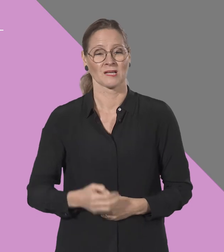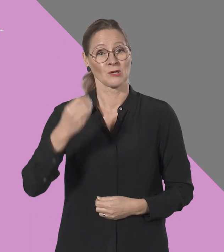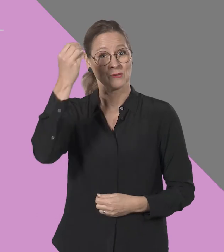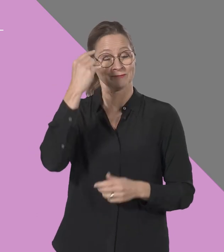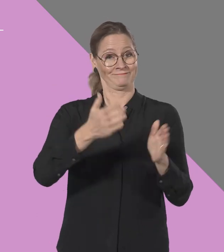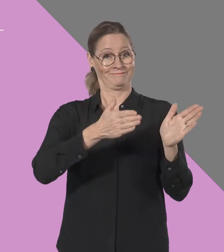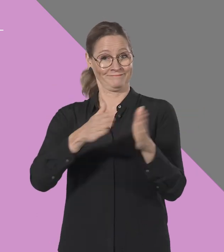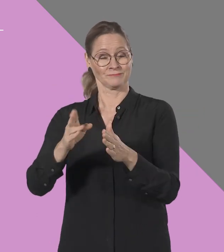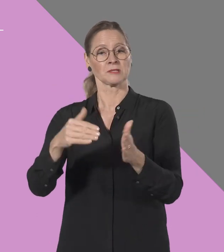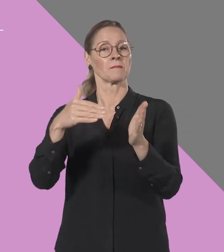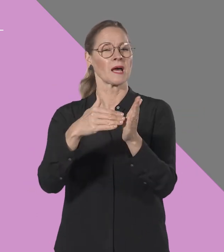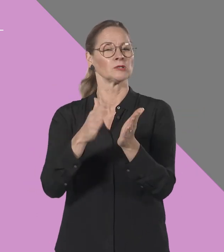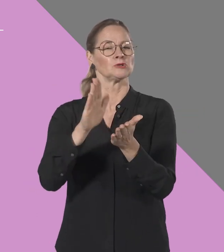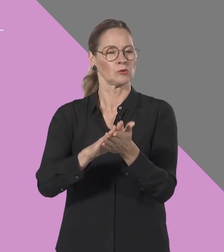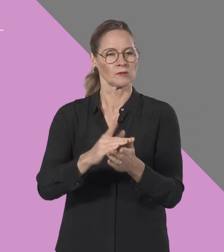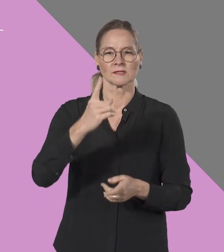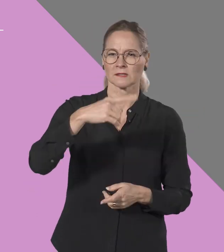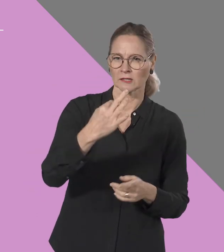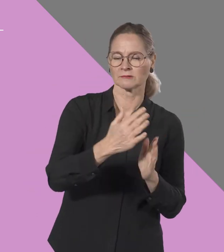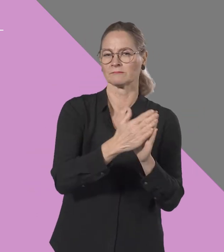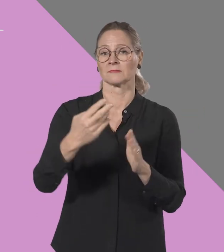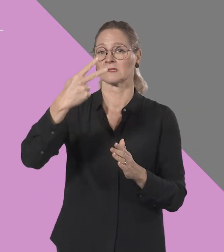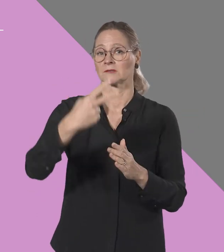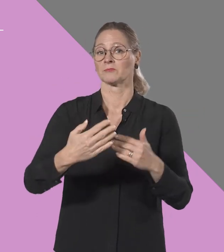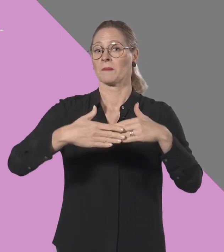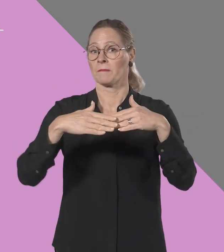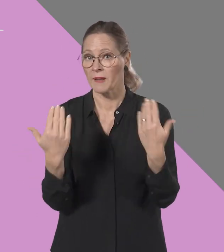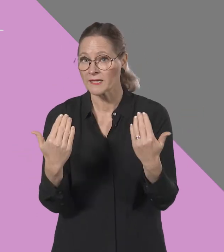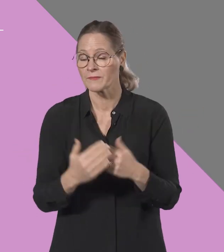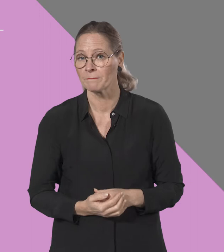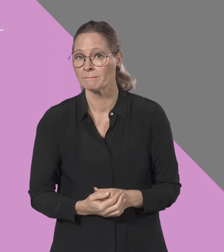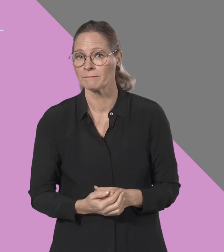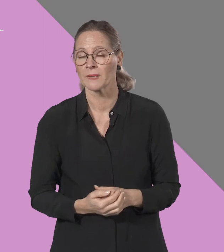Kurssi järjestetään 18.–20.11.2022.